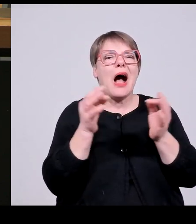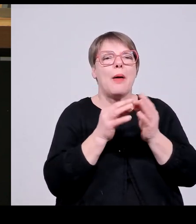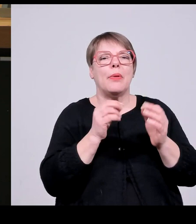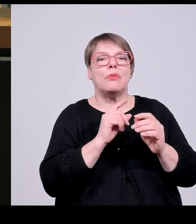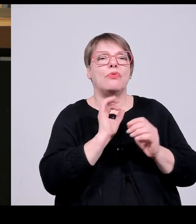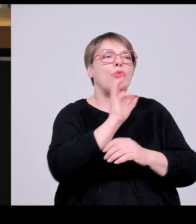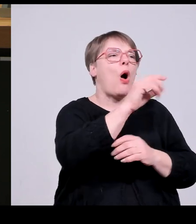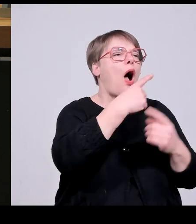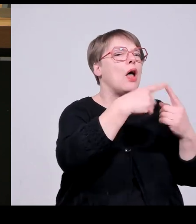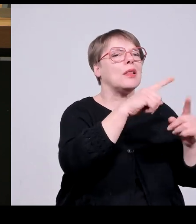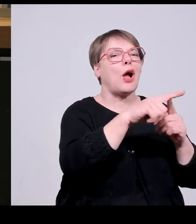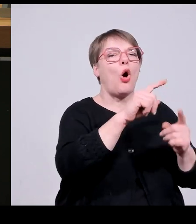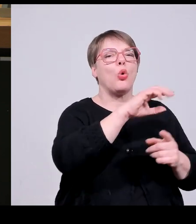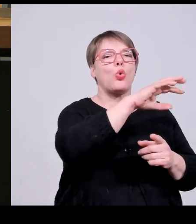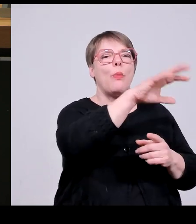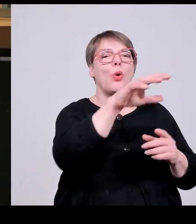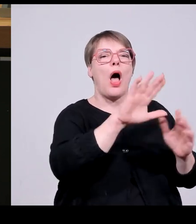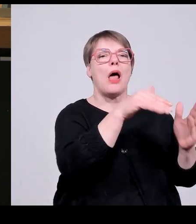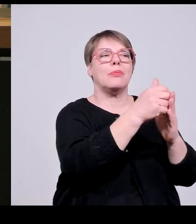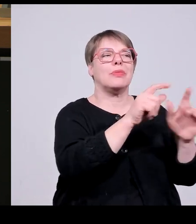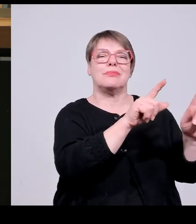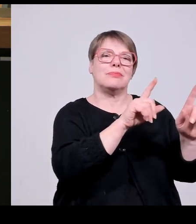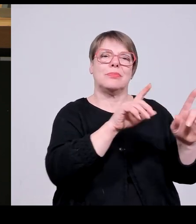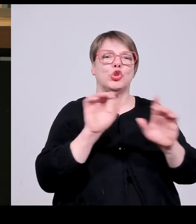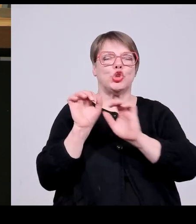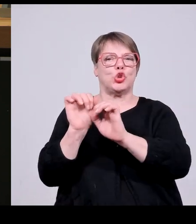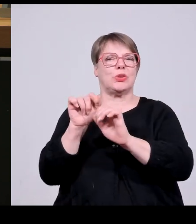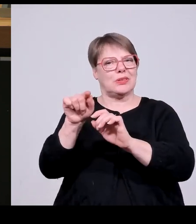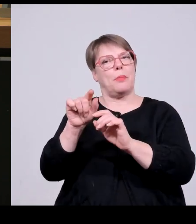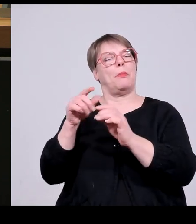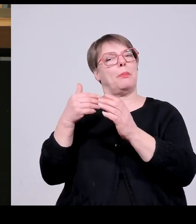Antrag, der mir wirklich am Herzen liegt. Vielen Dank.(Beifall) (Rednerwechsel)